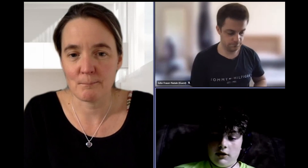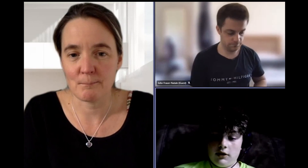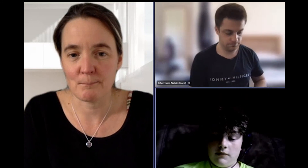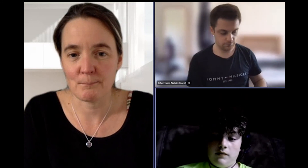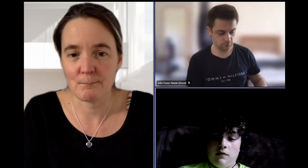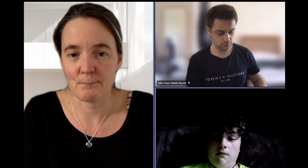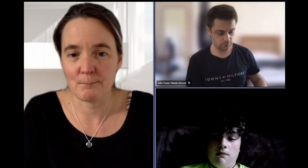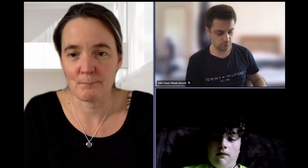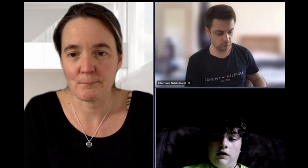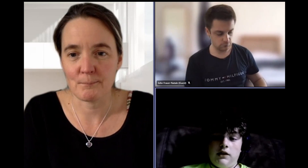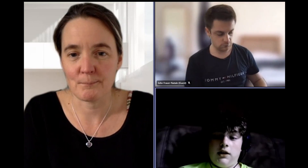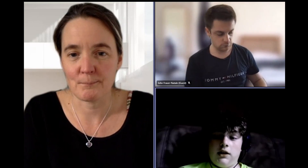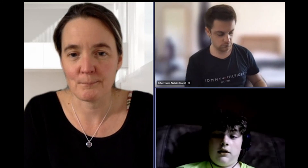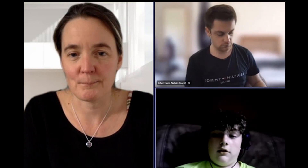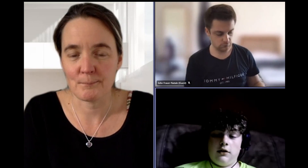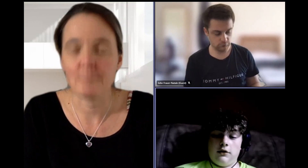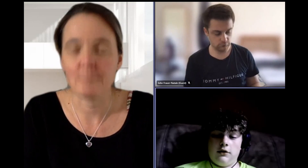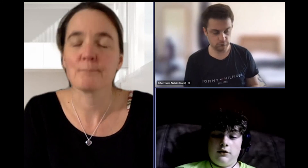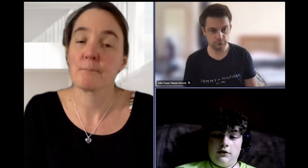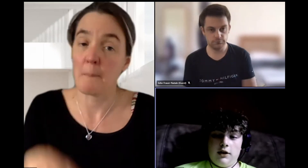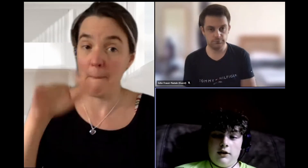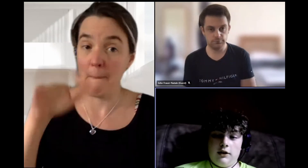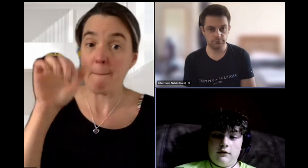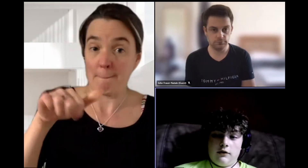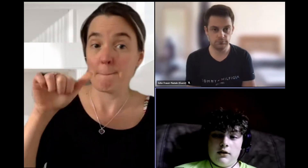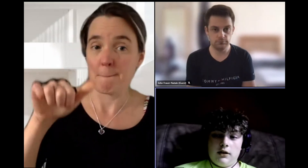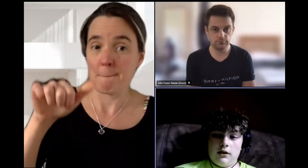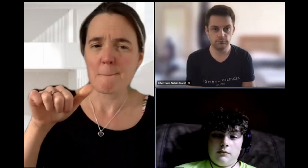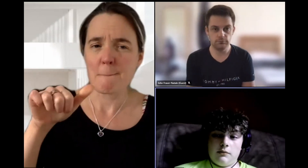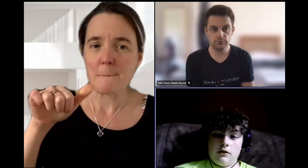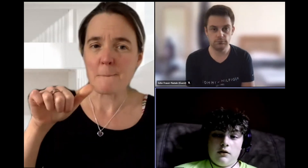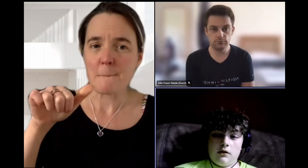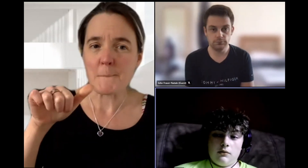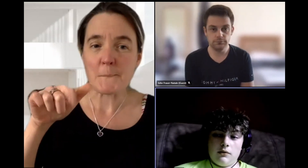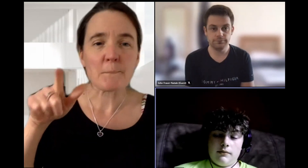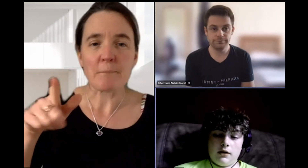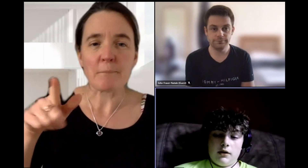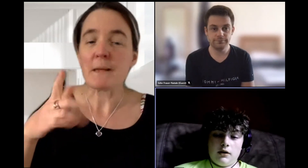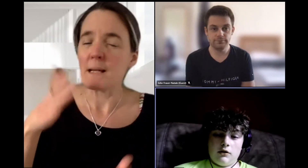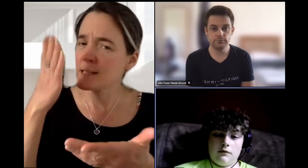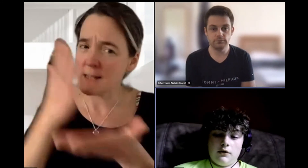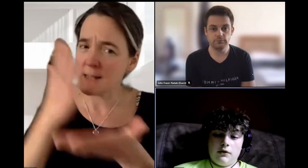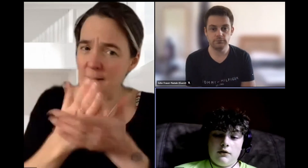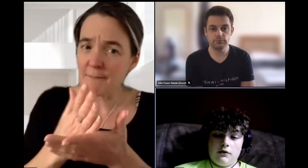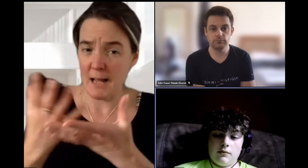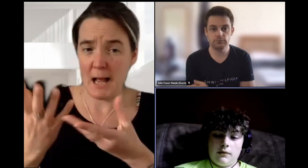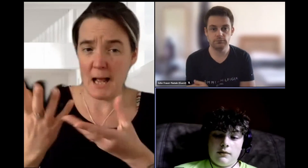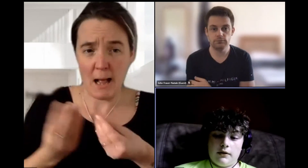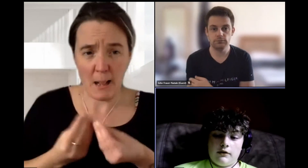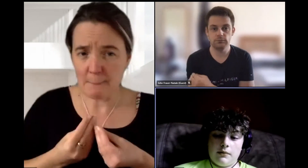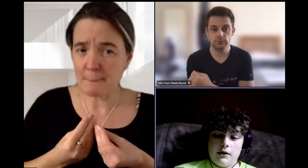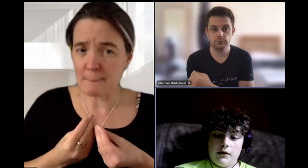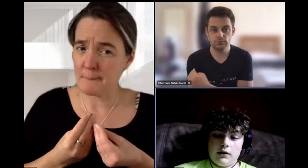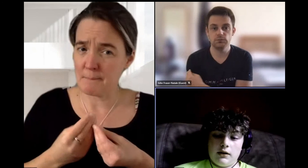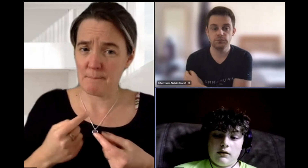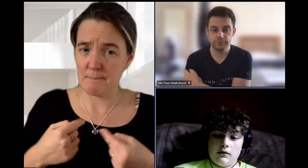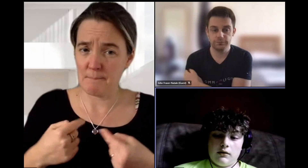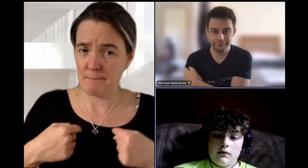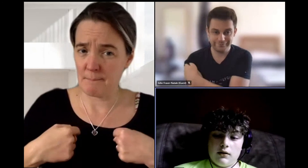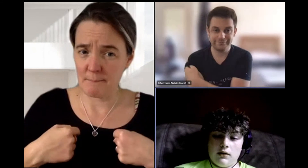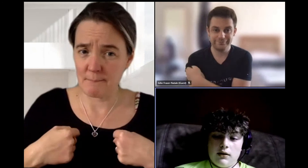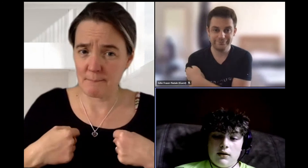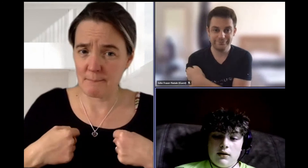Ydw, mae’n sicr wedi bod yn help mawr i mi o ran magu hyder a siarad yn gyhoeddus.